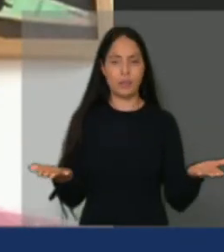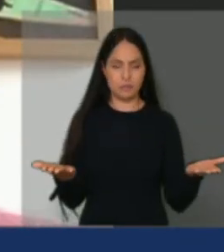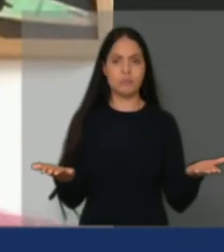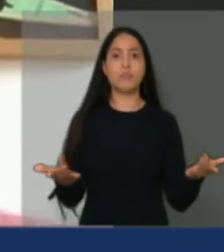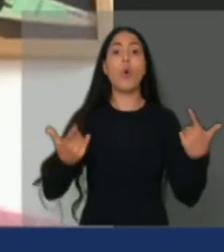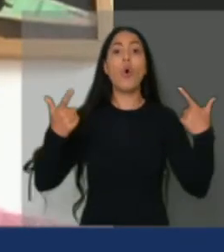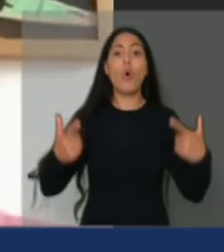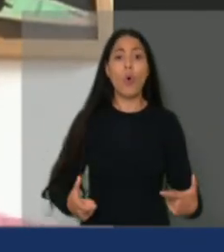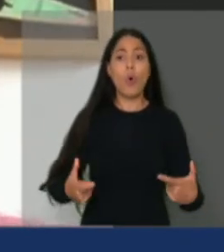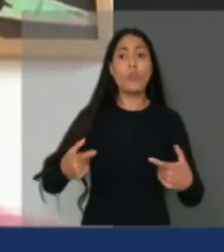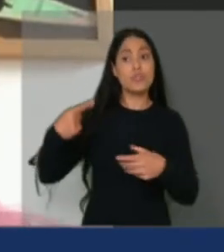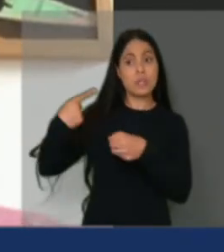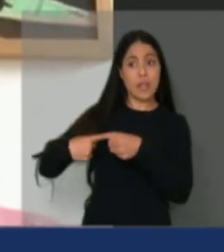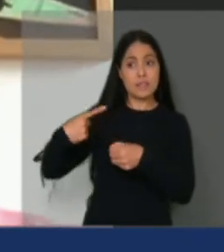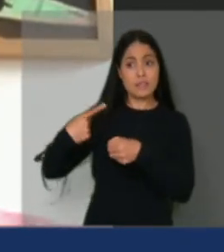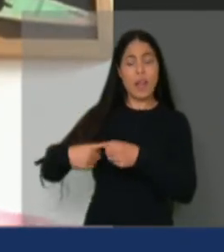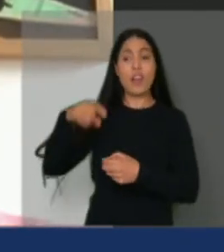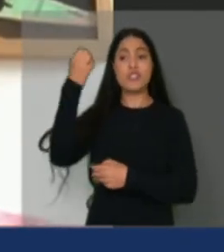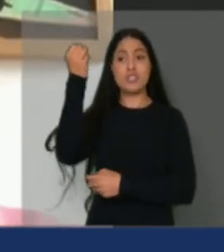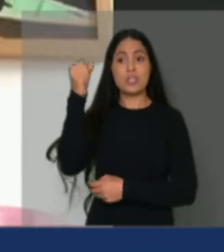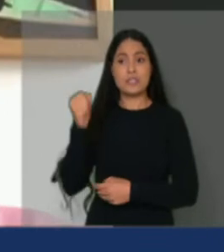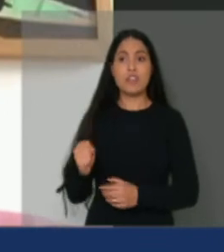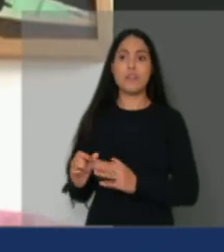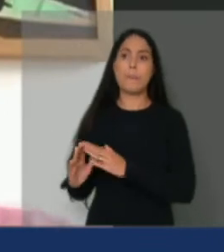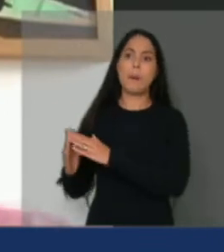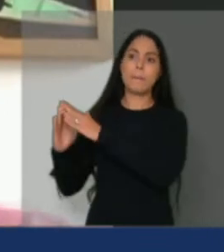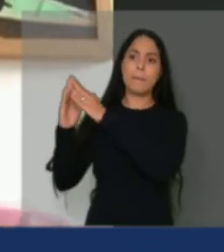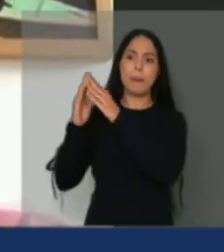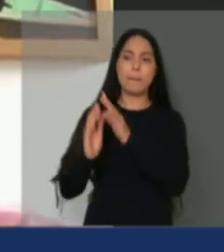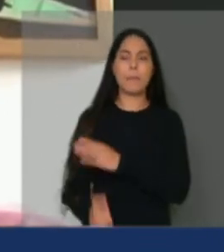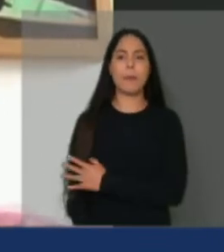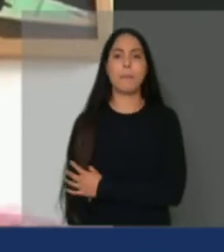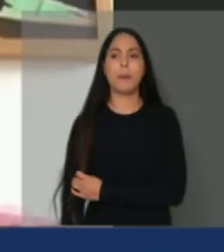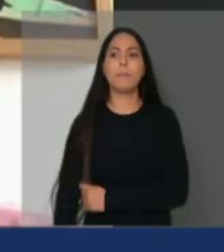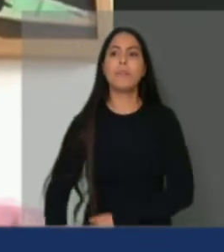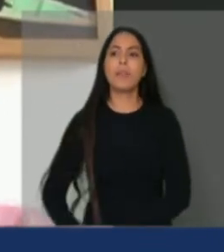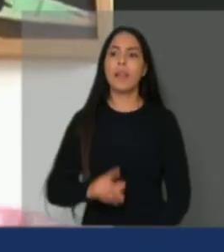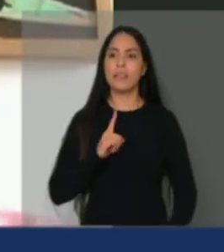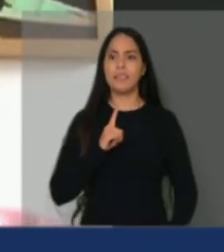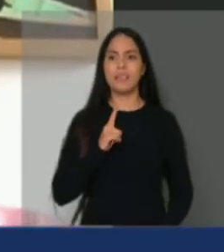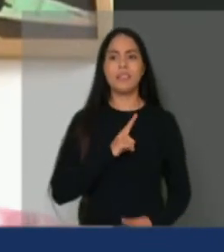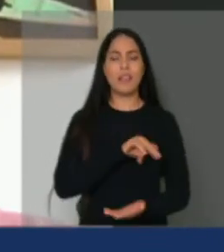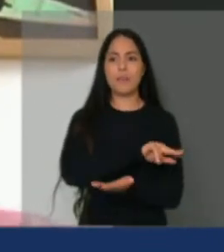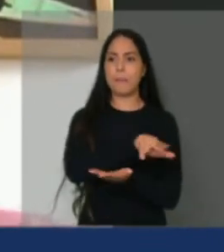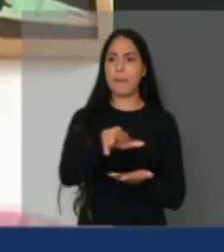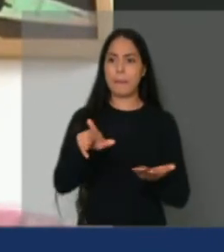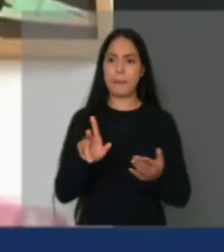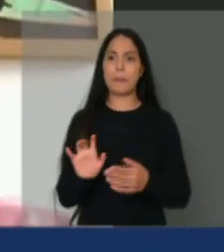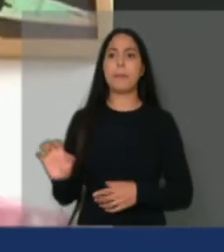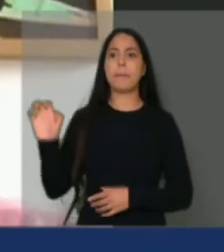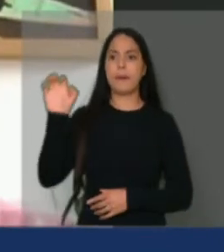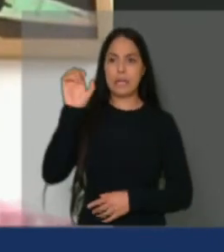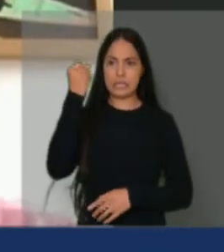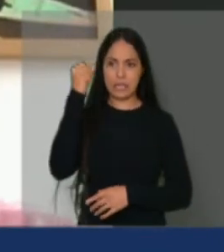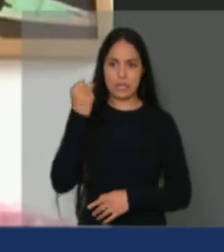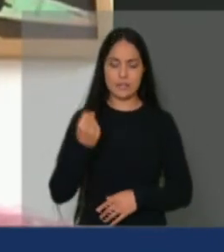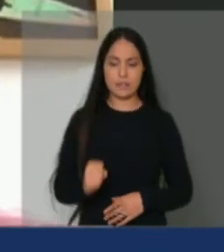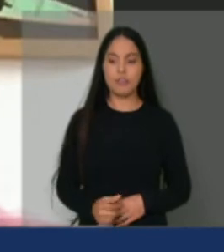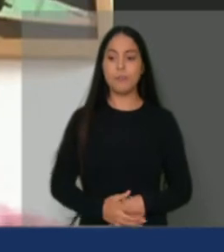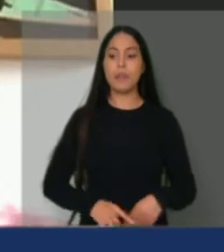ASSISTENCIAIS, QUE VIERAM DE TODO O ESTADO DE SERGIPE. A MILITÂNCIA, AOS ASSENTADOS, AOS ACAMPADOS, A DIREÇÃO E